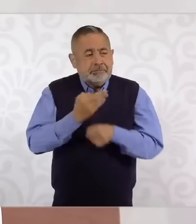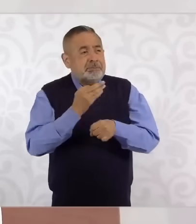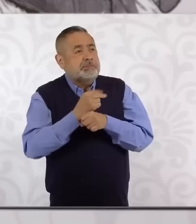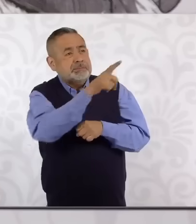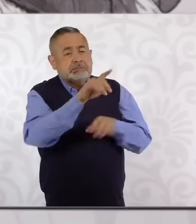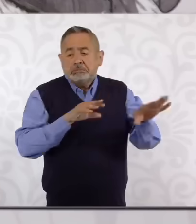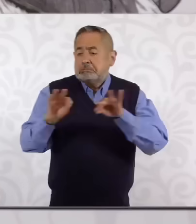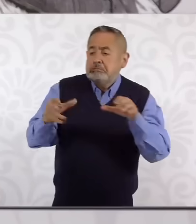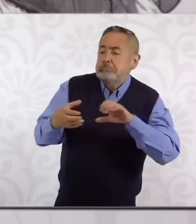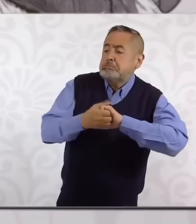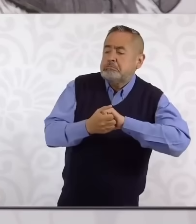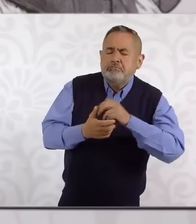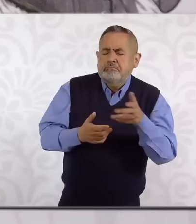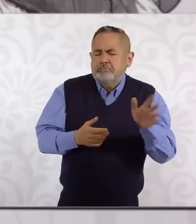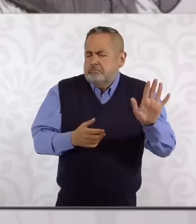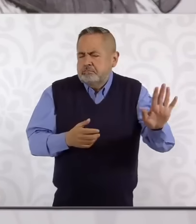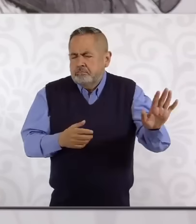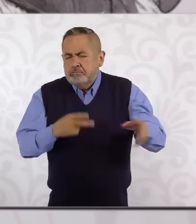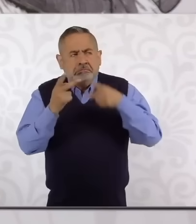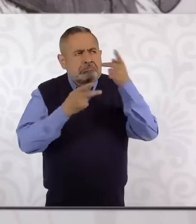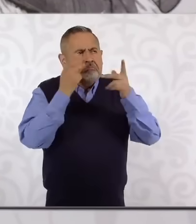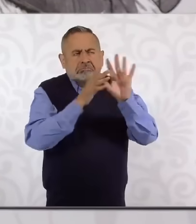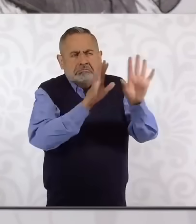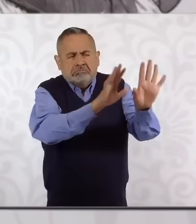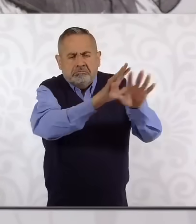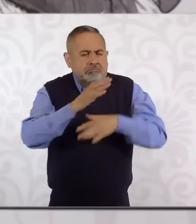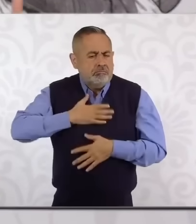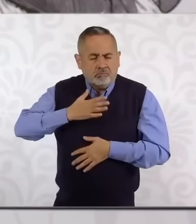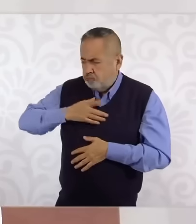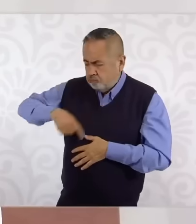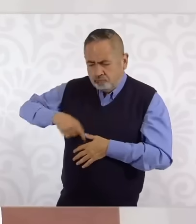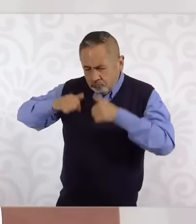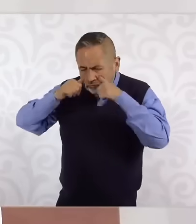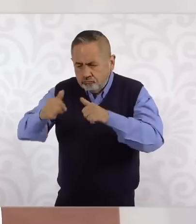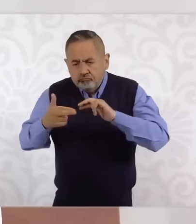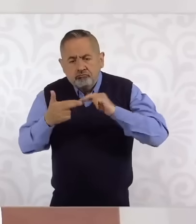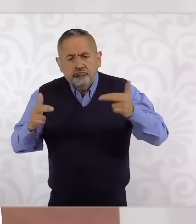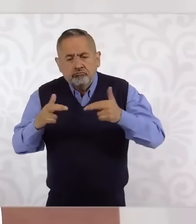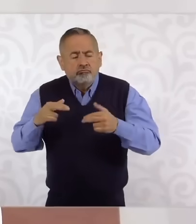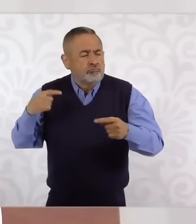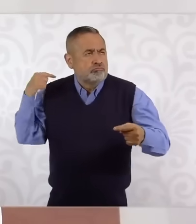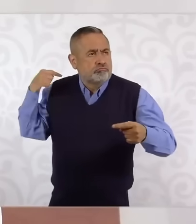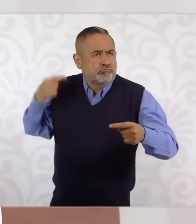asuntos eh de declaraciones, pues lo que nosotros vemos pues es la relación permanente que tenemos